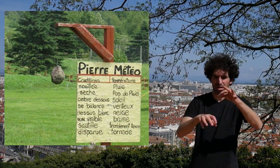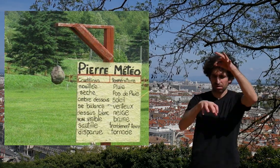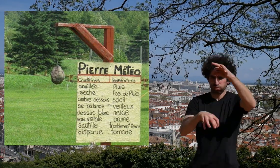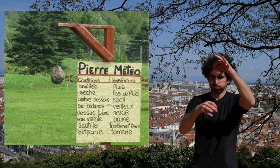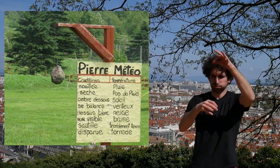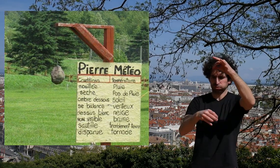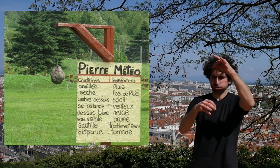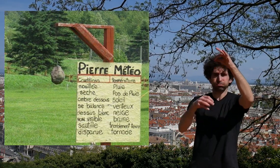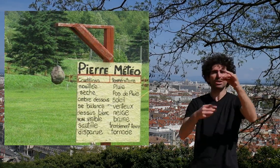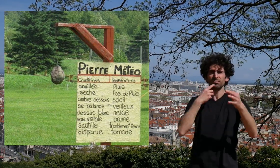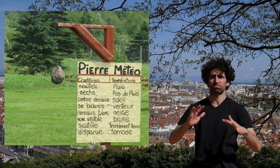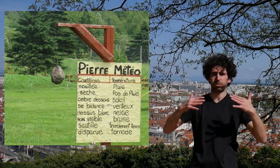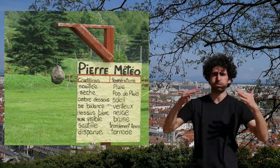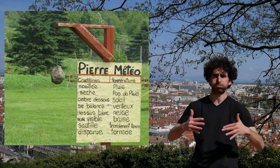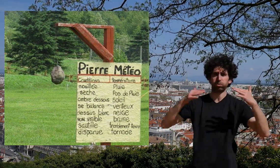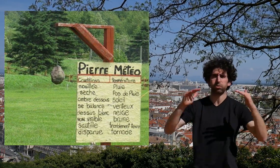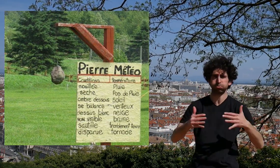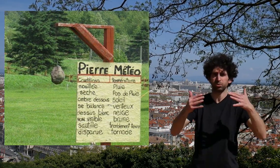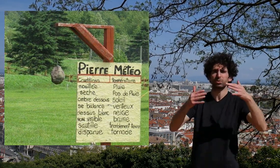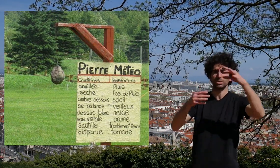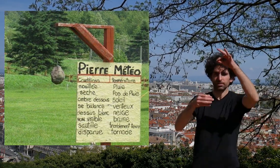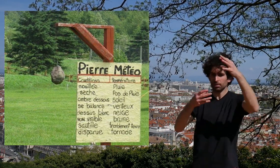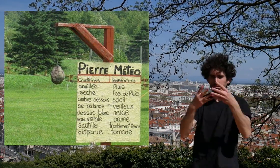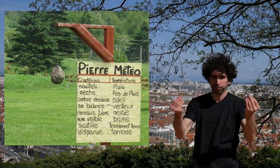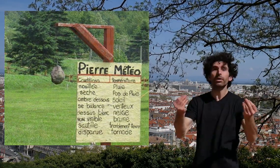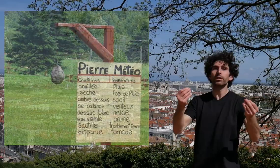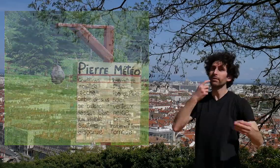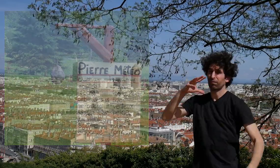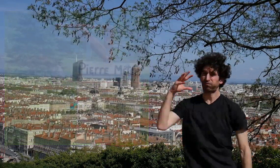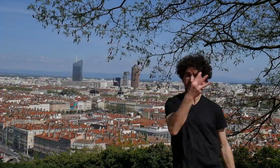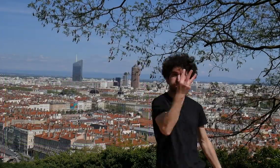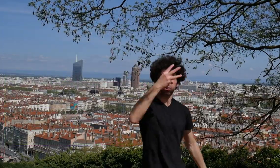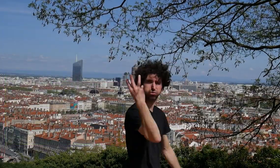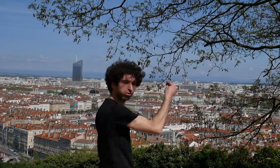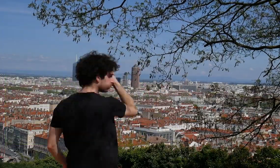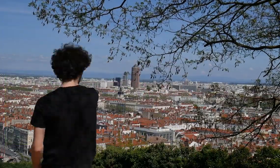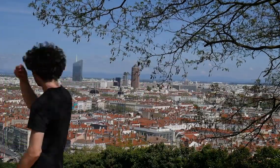Elle sautille, il y a un tremblement de terre. La pierre a disparue ? Il y a une tornade !